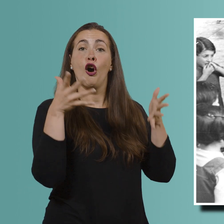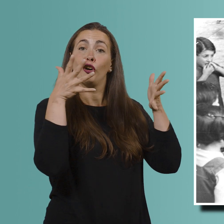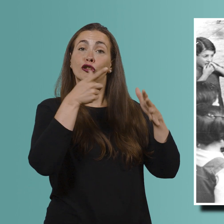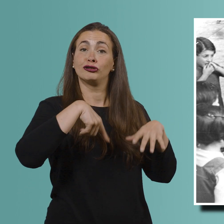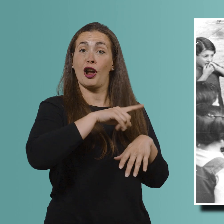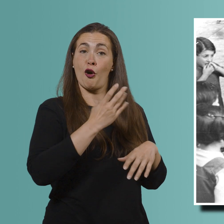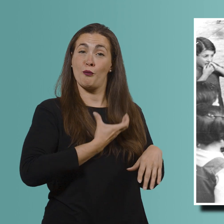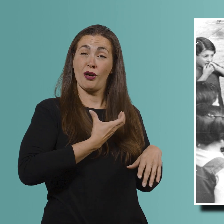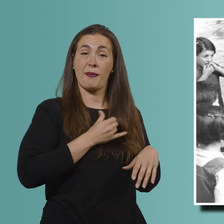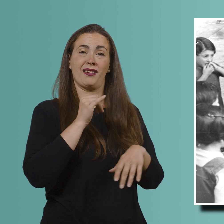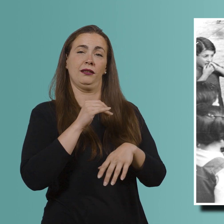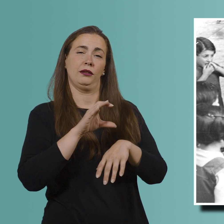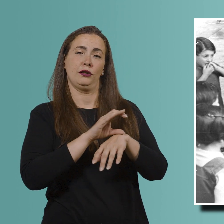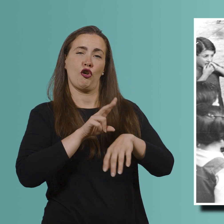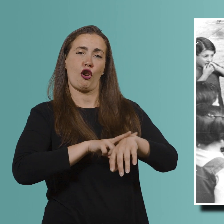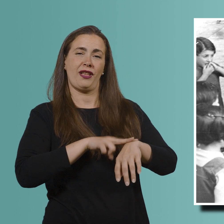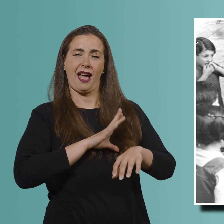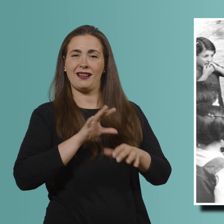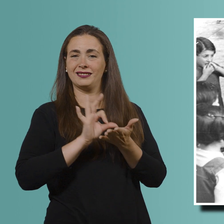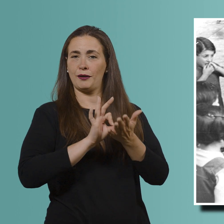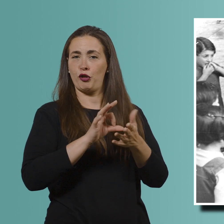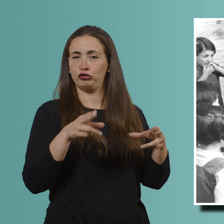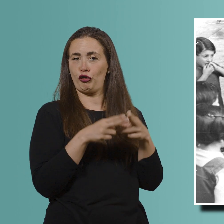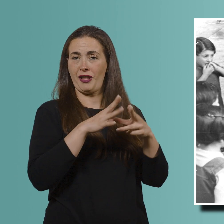El Consell Municipal i la Regidoria de Serveis Socials de Mataró